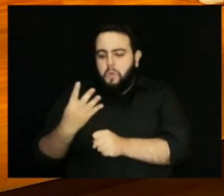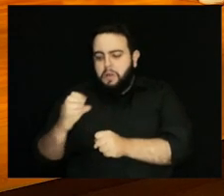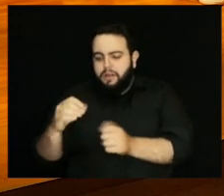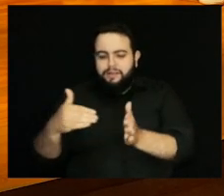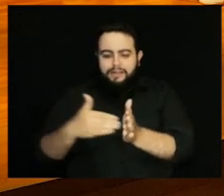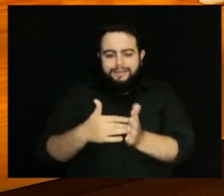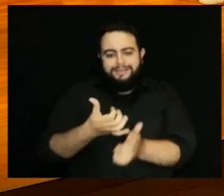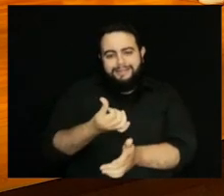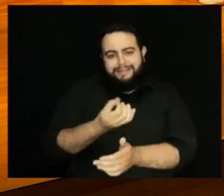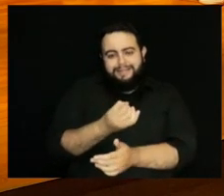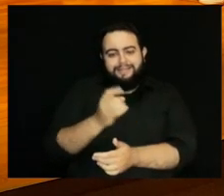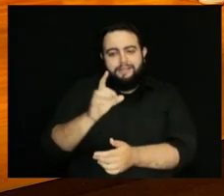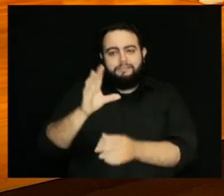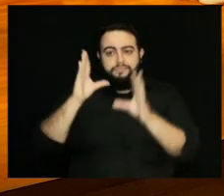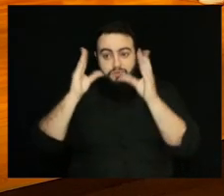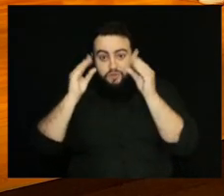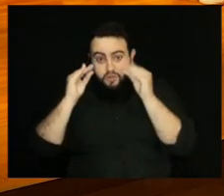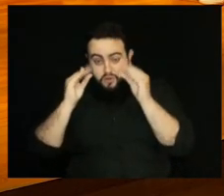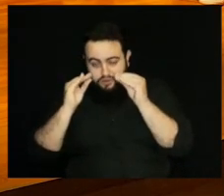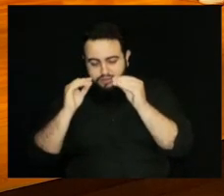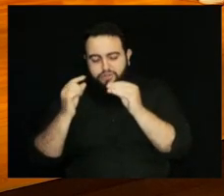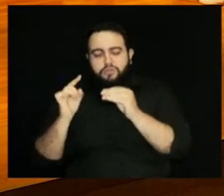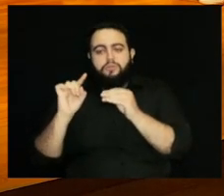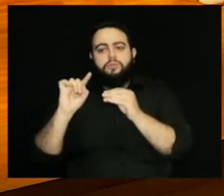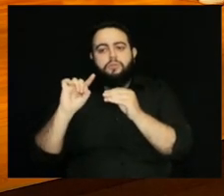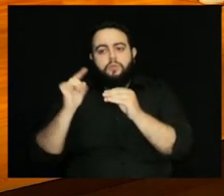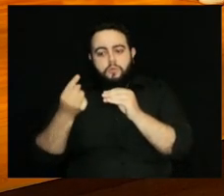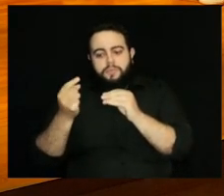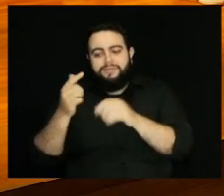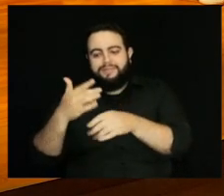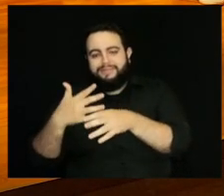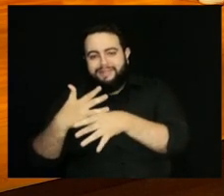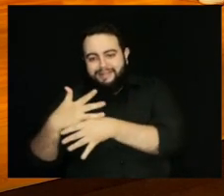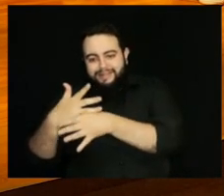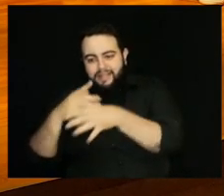à noite. Porto Alegre era uma à noite e a outra durante o dia. Primeiro grande diferencial: era uma